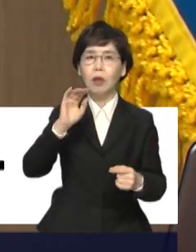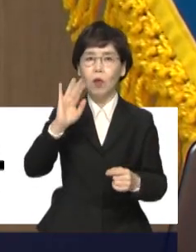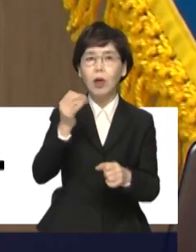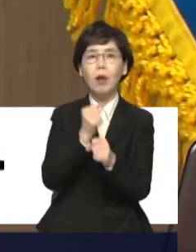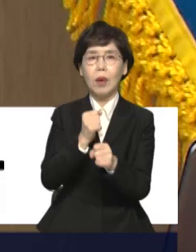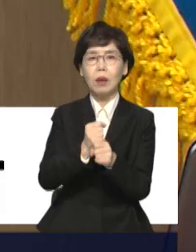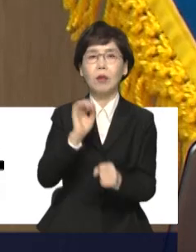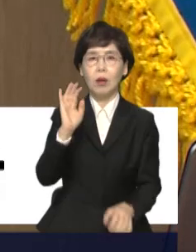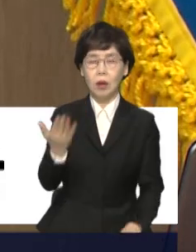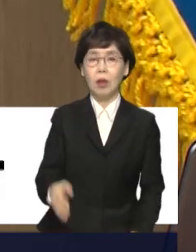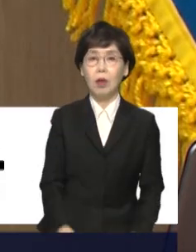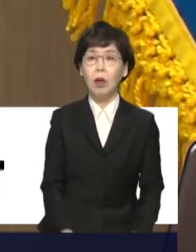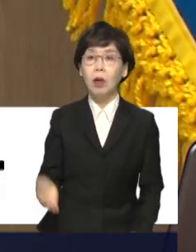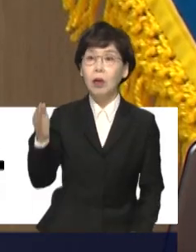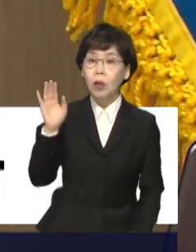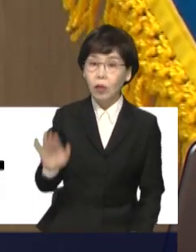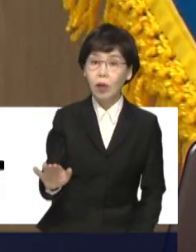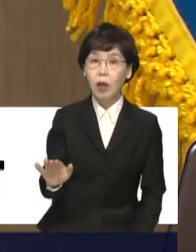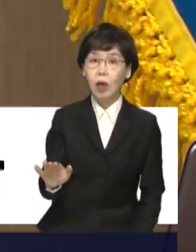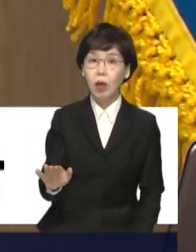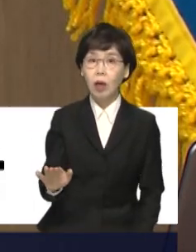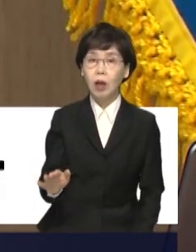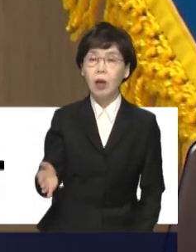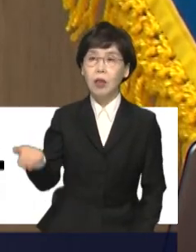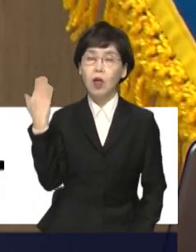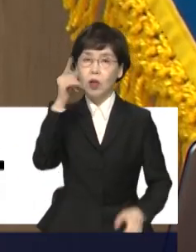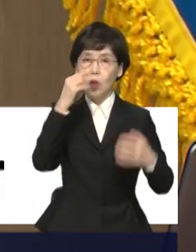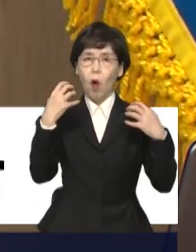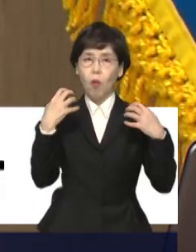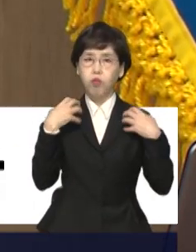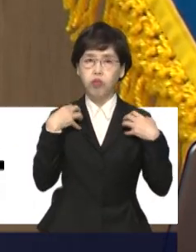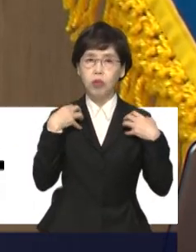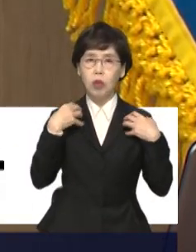하지만 전임 정부는 수렁에 빠진 한일 관계를 그대로 방치했습니다.